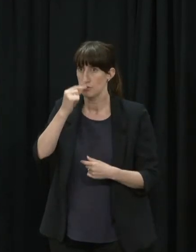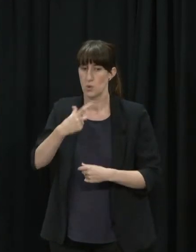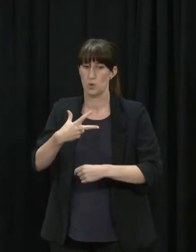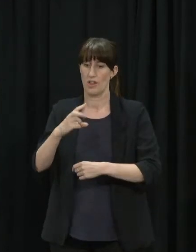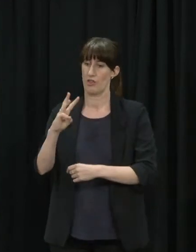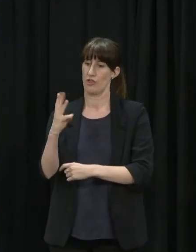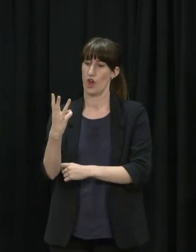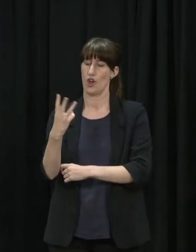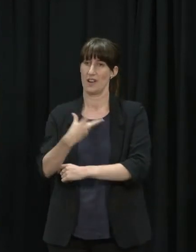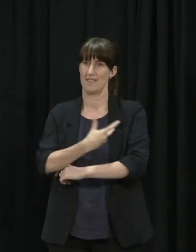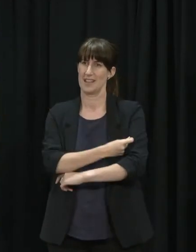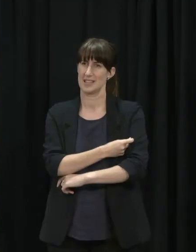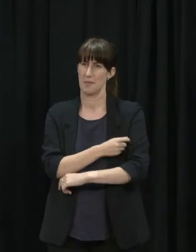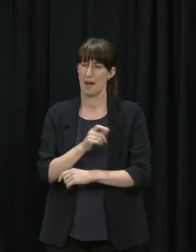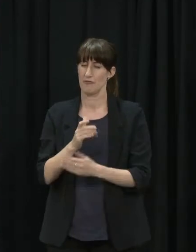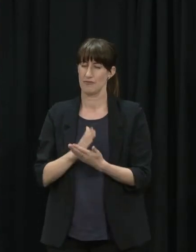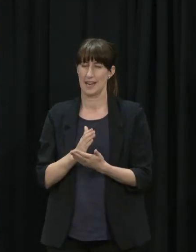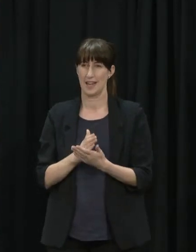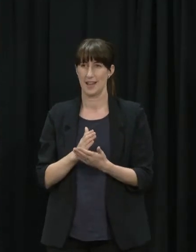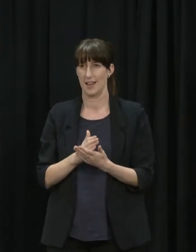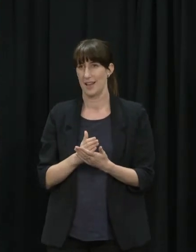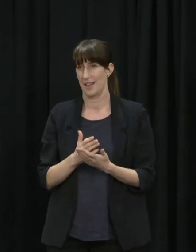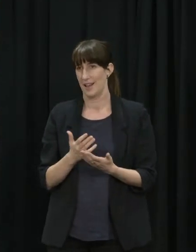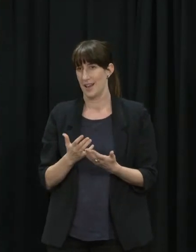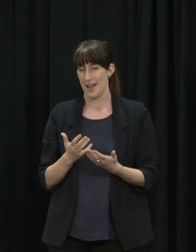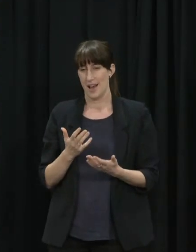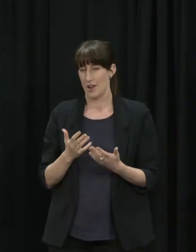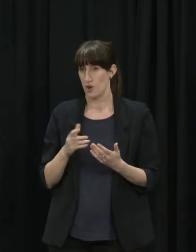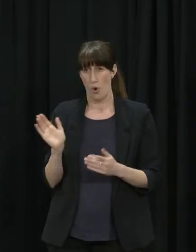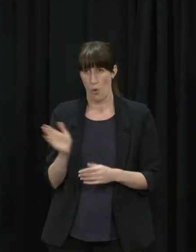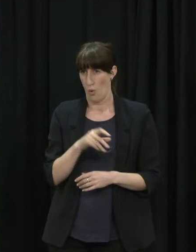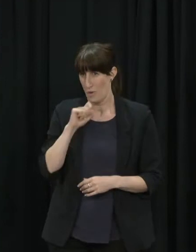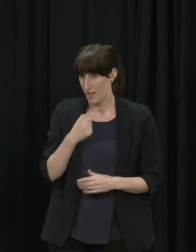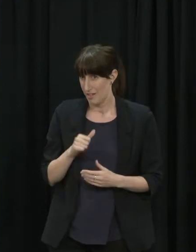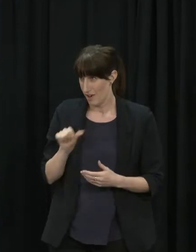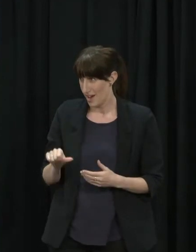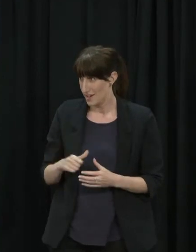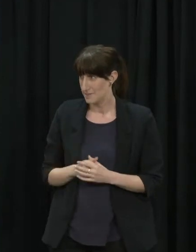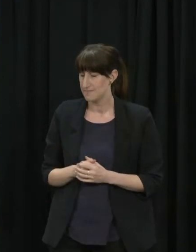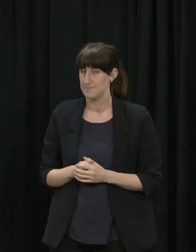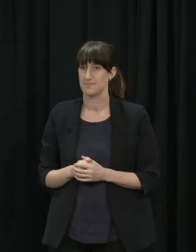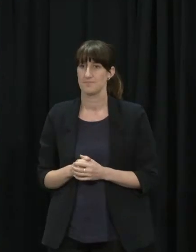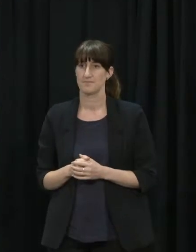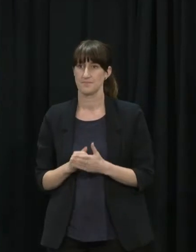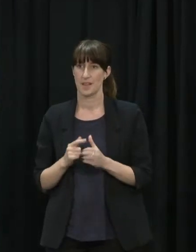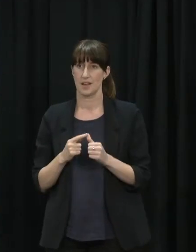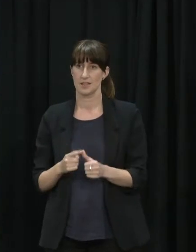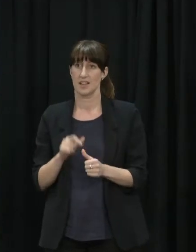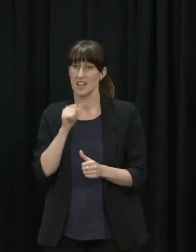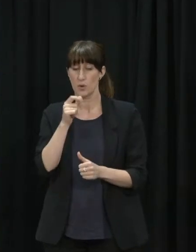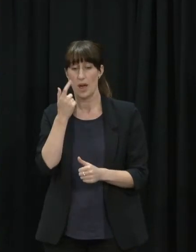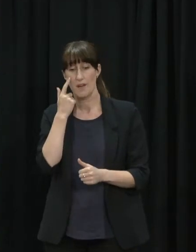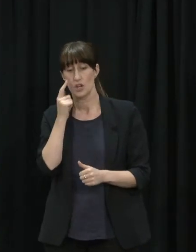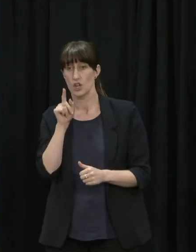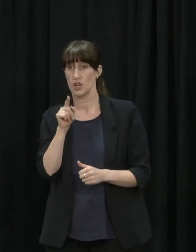kona ano tetahi taumata o te